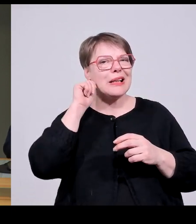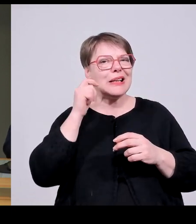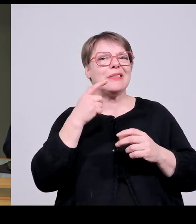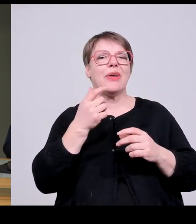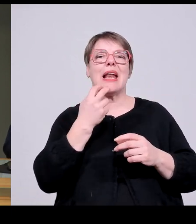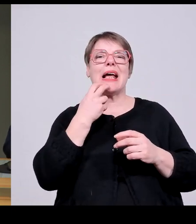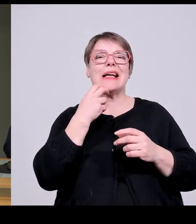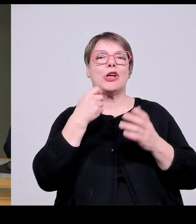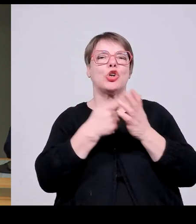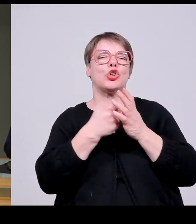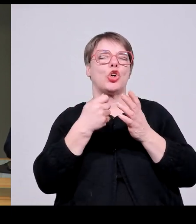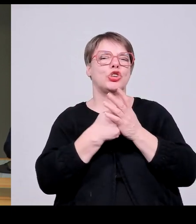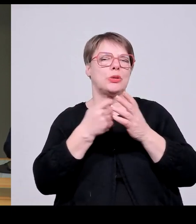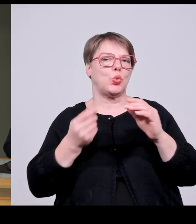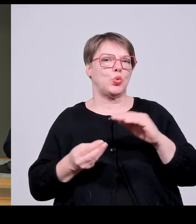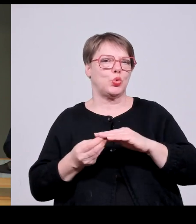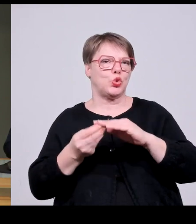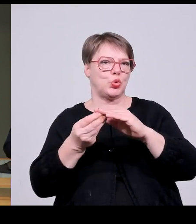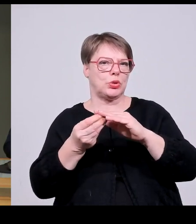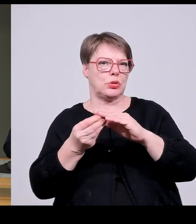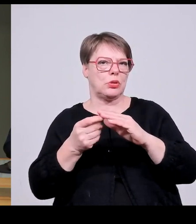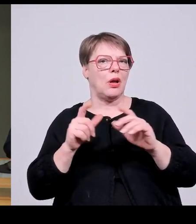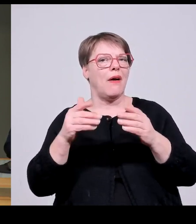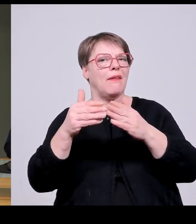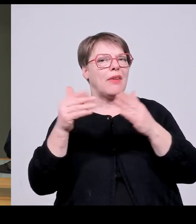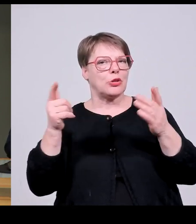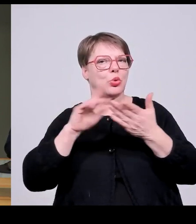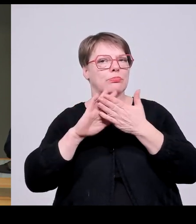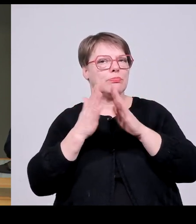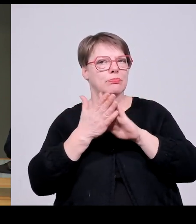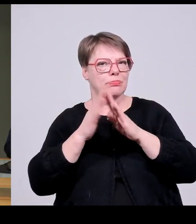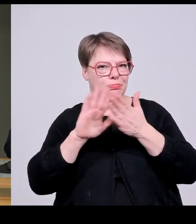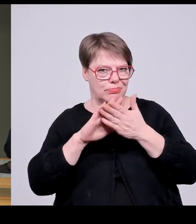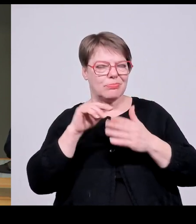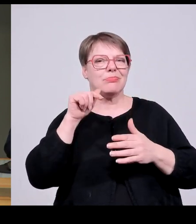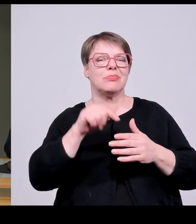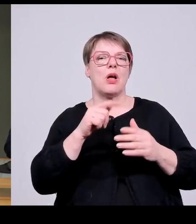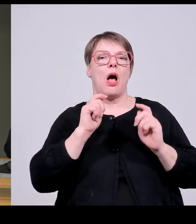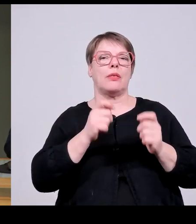so dass wir so verfahren. Die Tagesordnungspunkte 43 bis 46 stehen auf der Konsensliste,